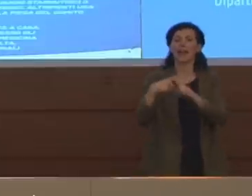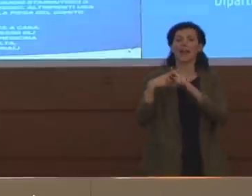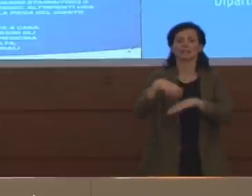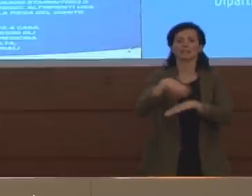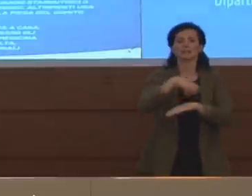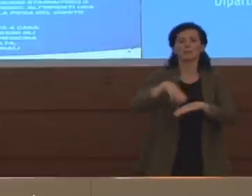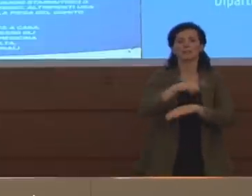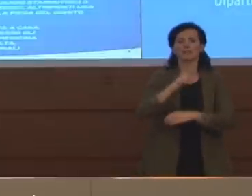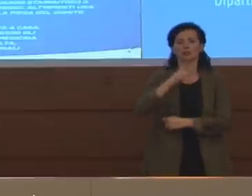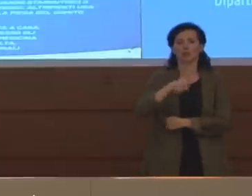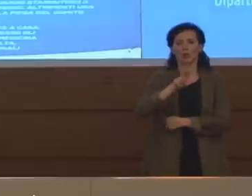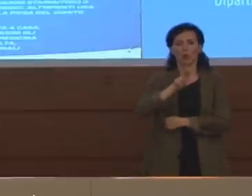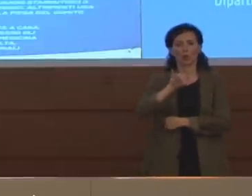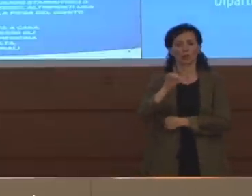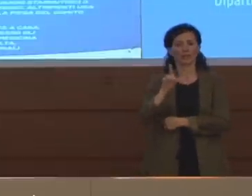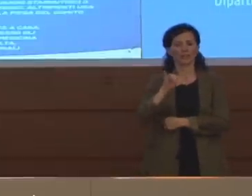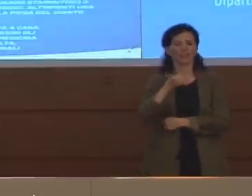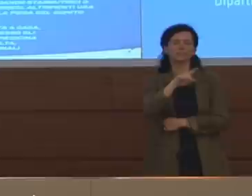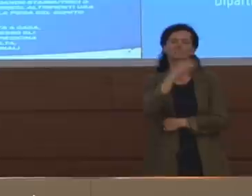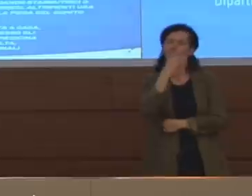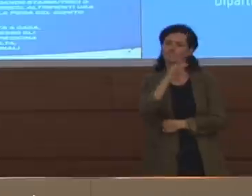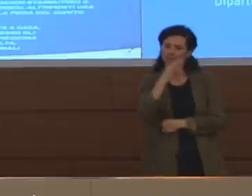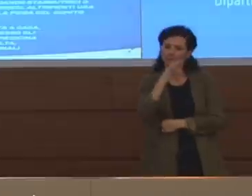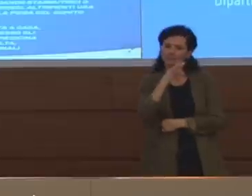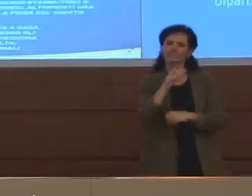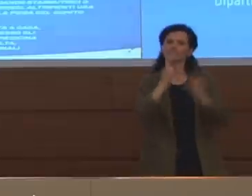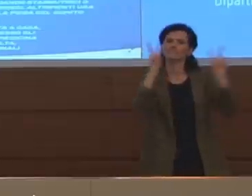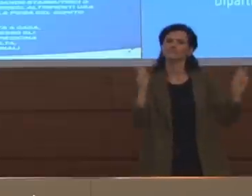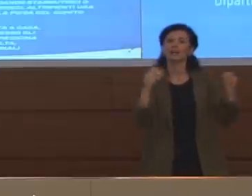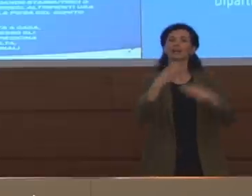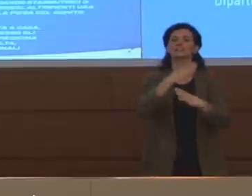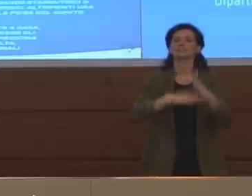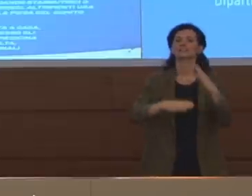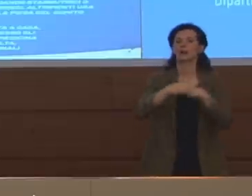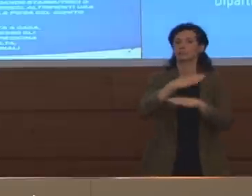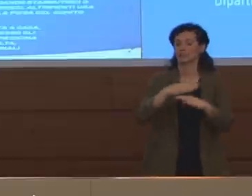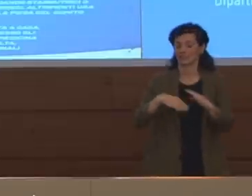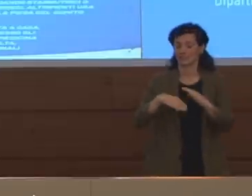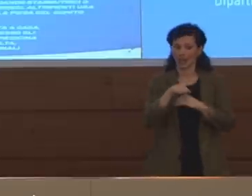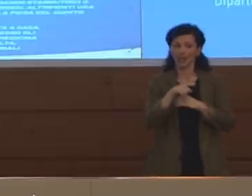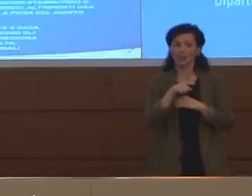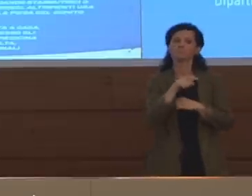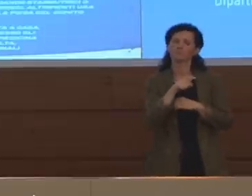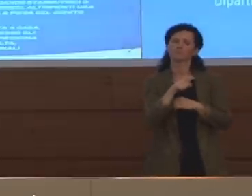Guidi sul tema della disabilità e di quanto questo tema sia ancora più